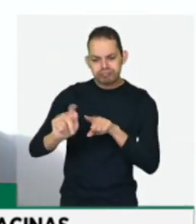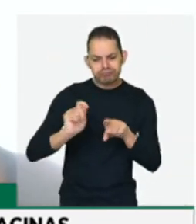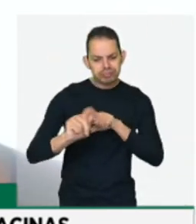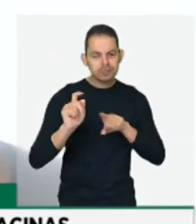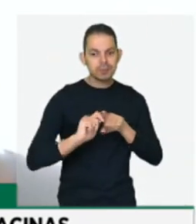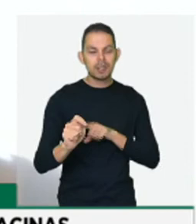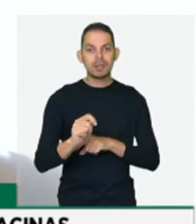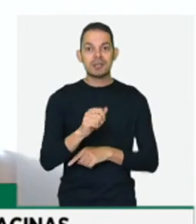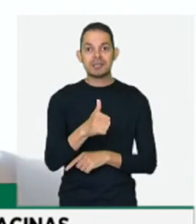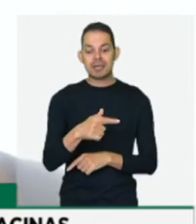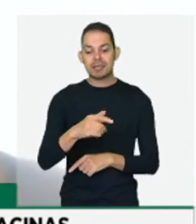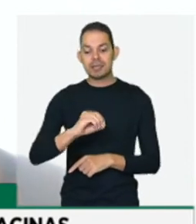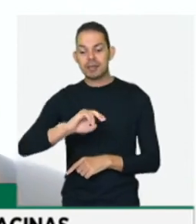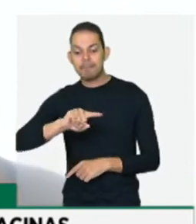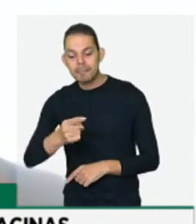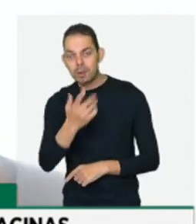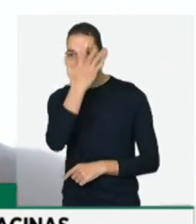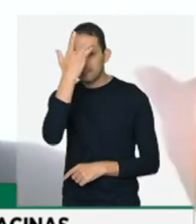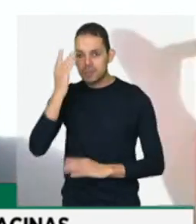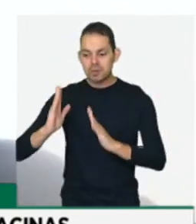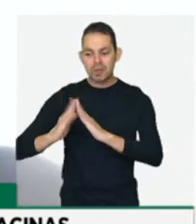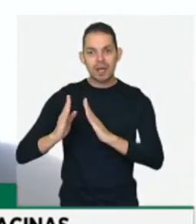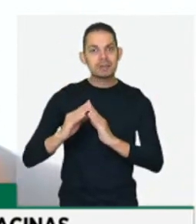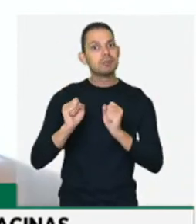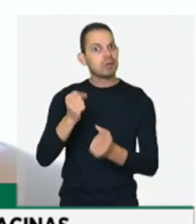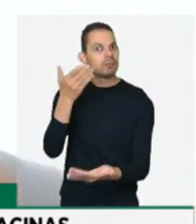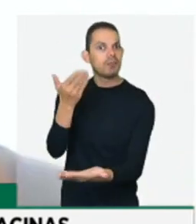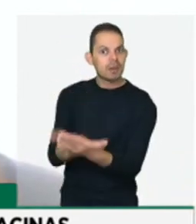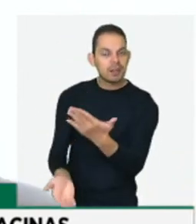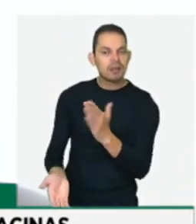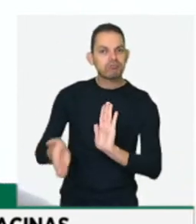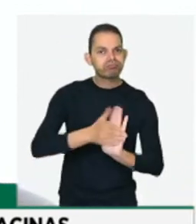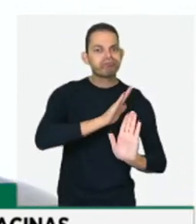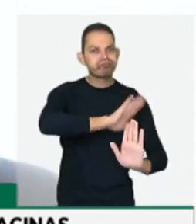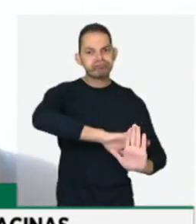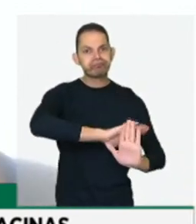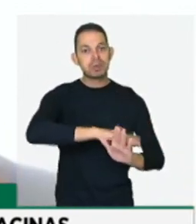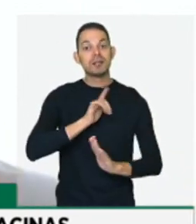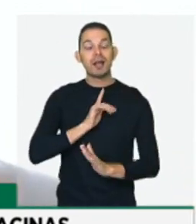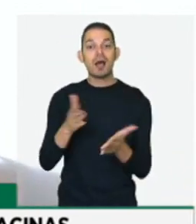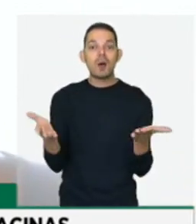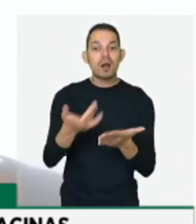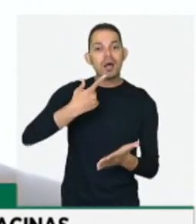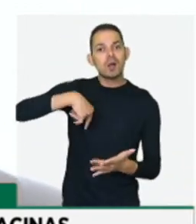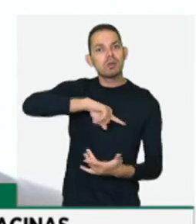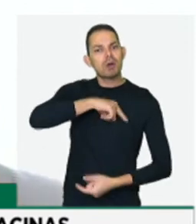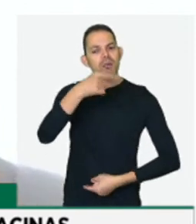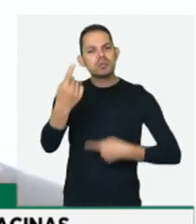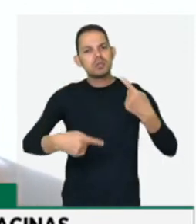DE QUASE DEZ MIL DESPEJOS, QUASE 70 MIL PESSOAS AMEAÇADAS DE PERDER AS SUAS CASAS E AGORA ENQUANTO ESTAMOS AQUI DISCUTINDO ESSE PROJETO QUE PARA NÓS NÃO É A